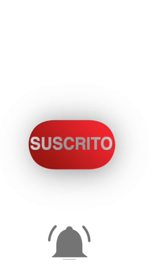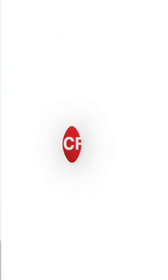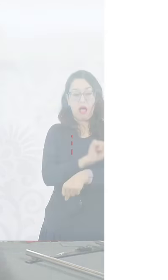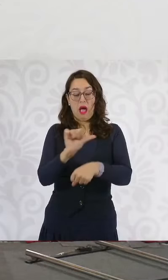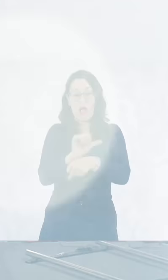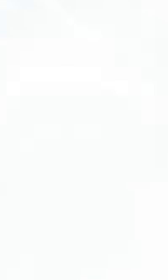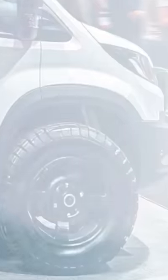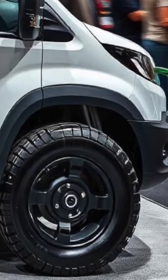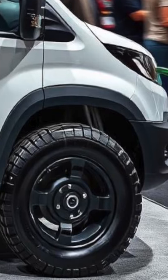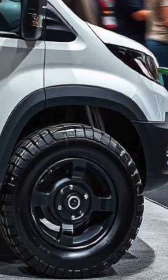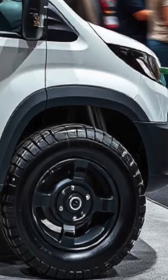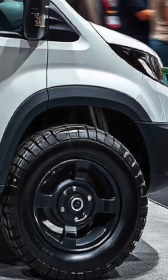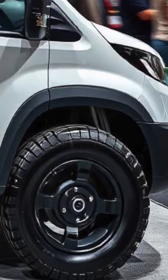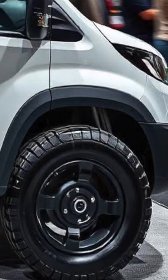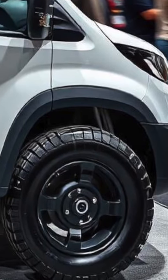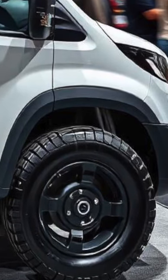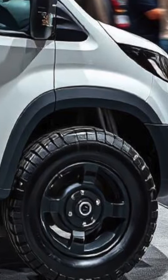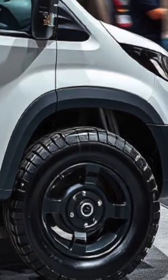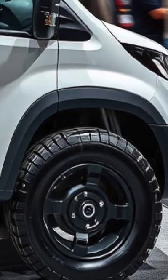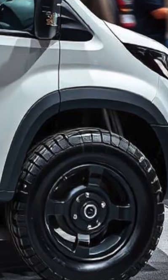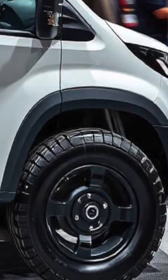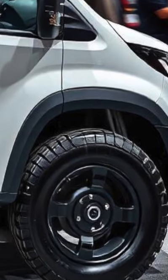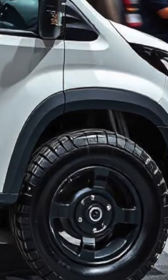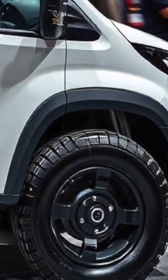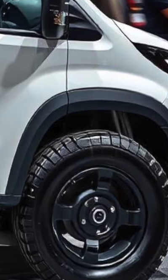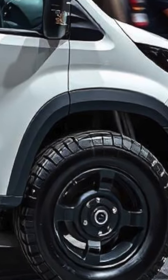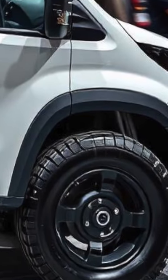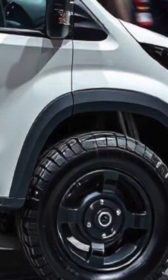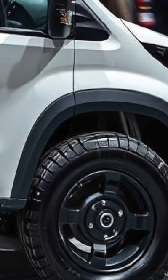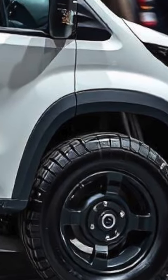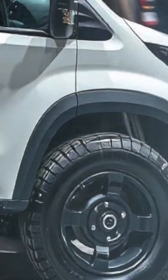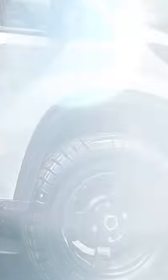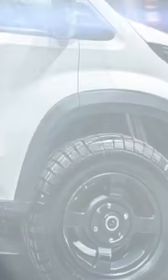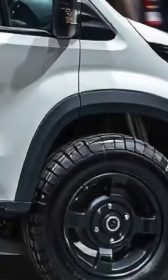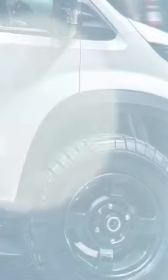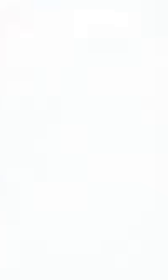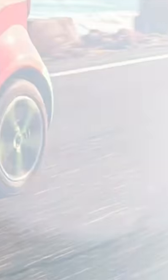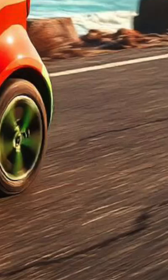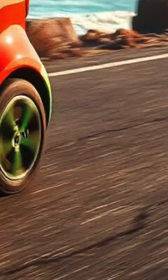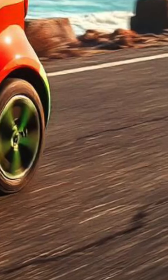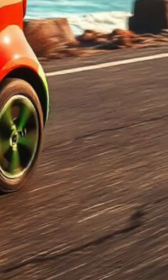duda una revolución de movilidad en todas las ciudades de México